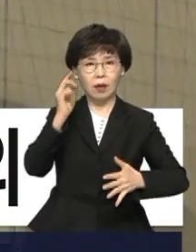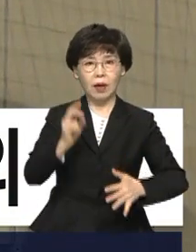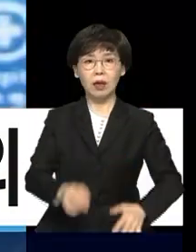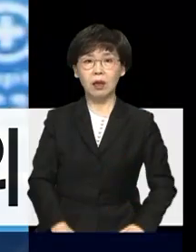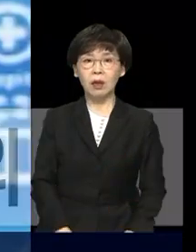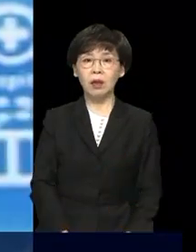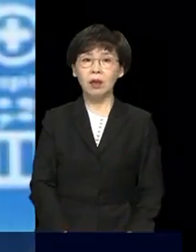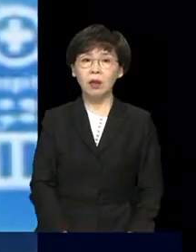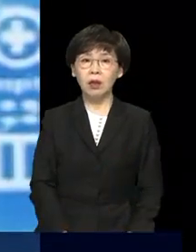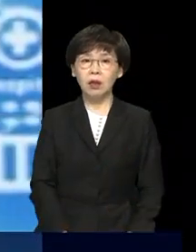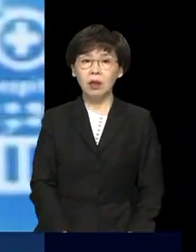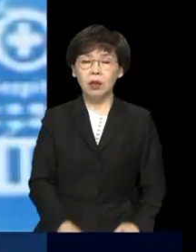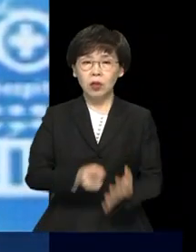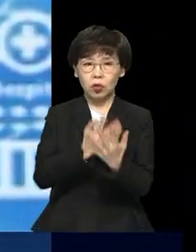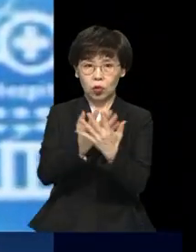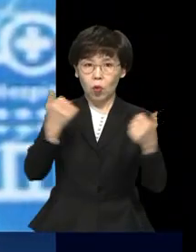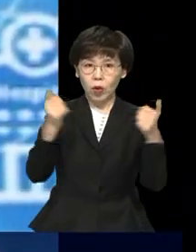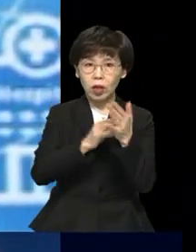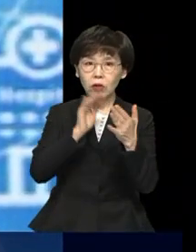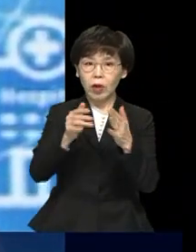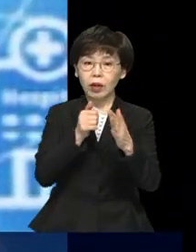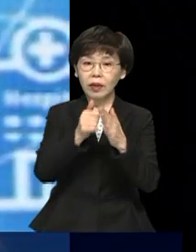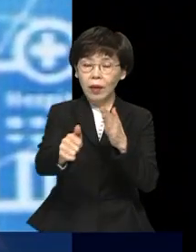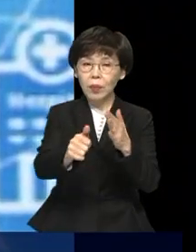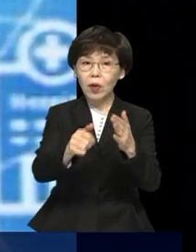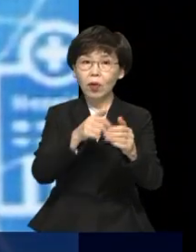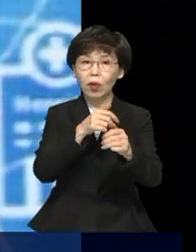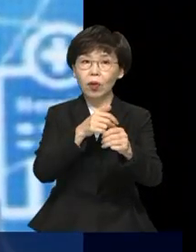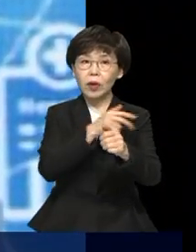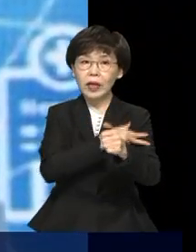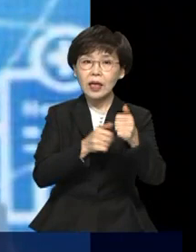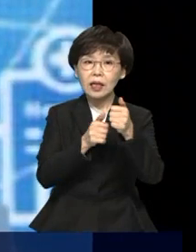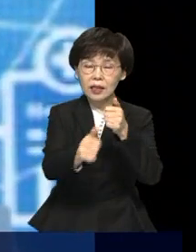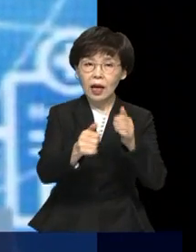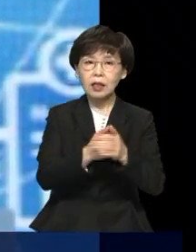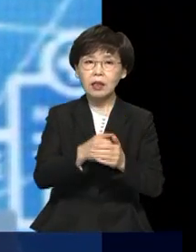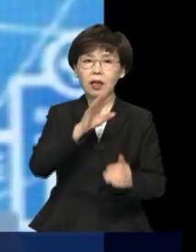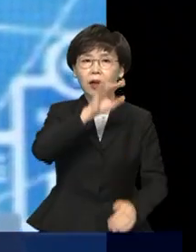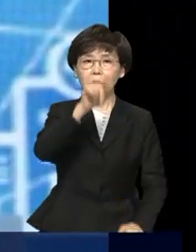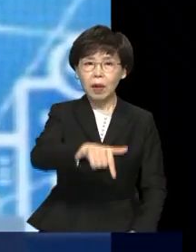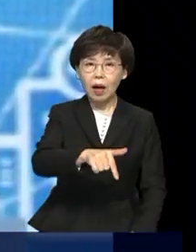주총 이후 대표이사 직무대리는 직제상